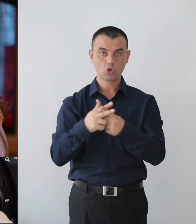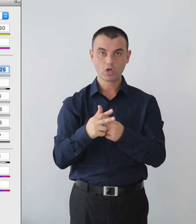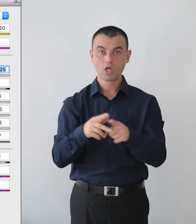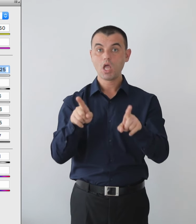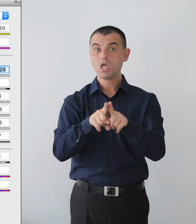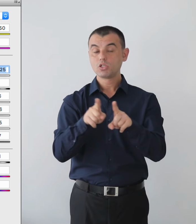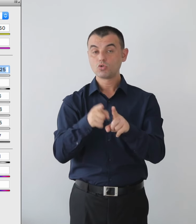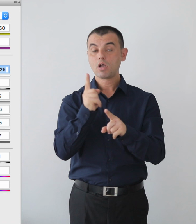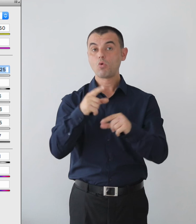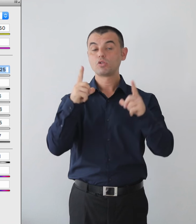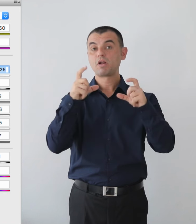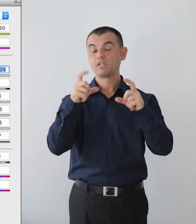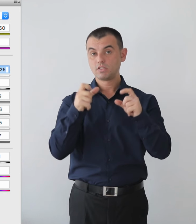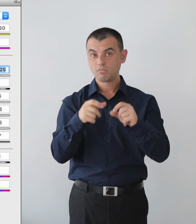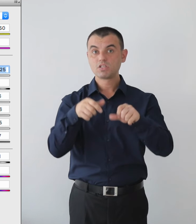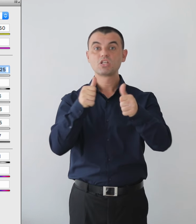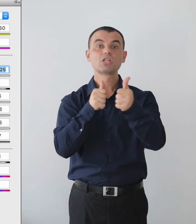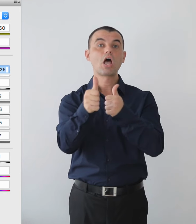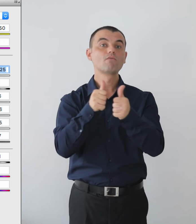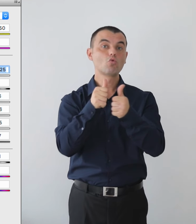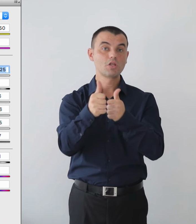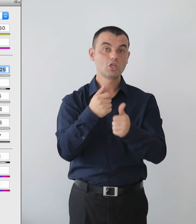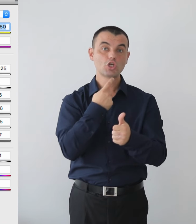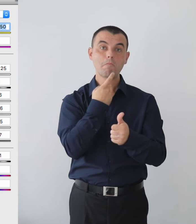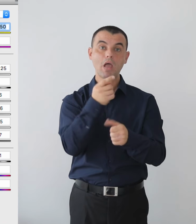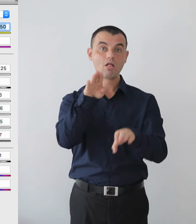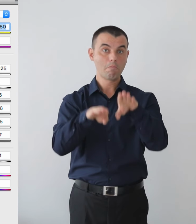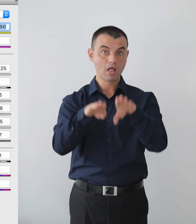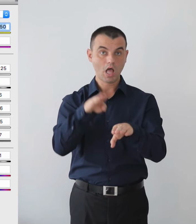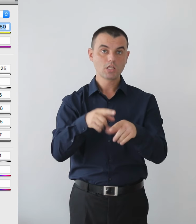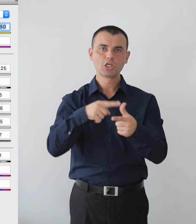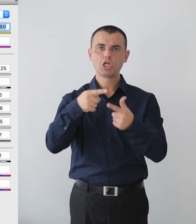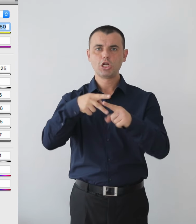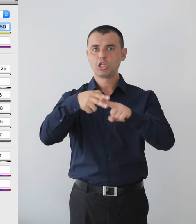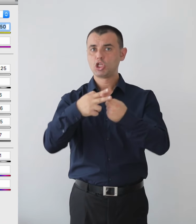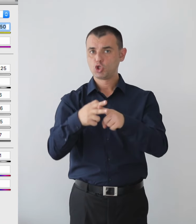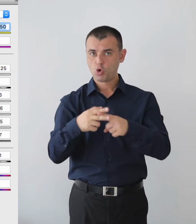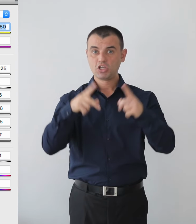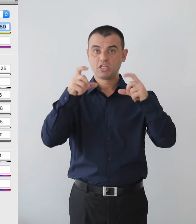Също така, може да използвате Автоматичен режим на баланс на бялото.